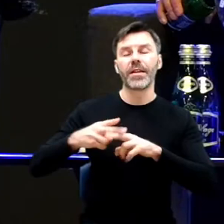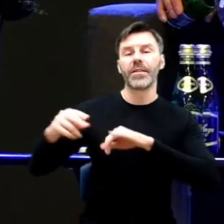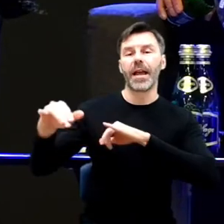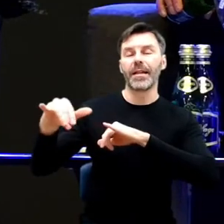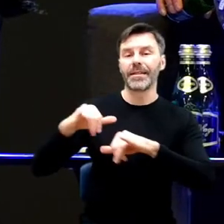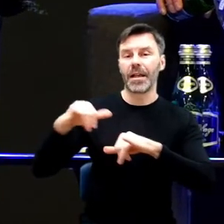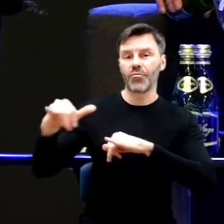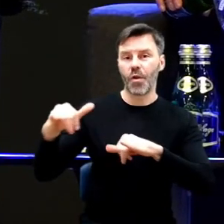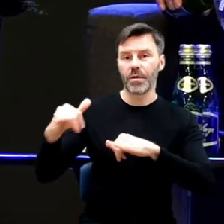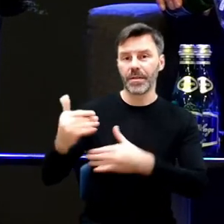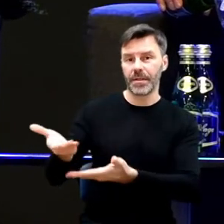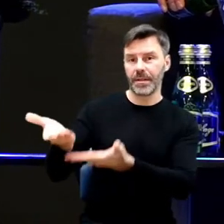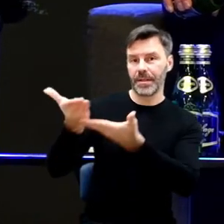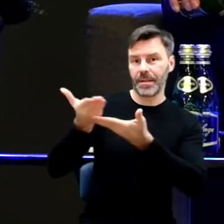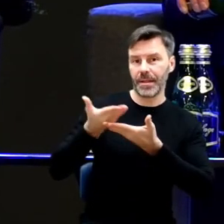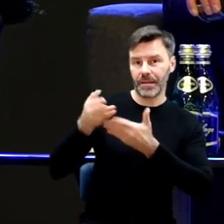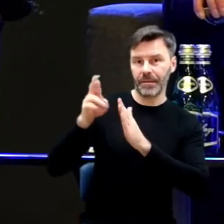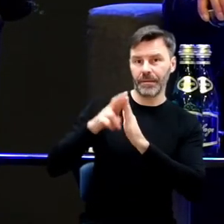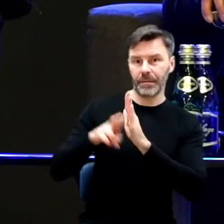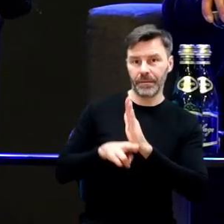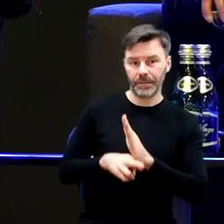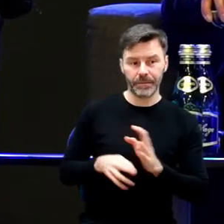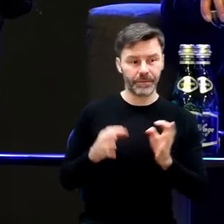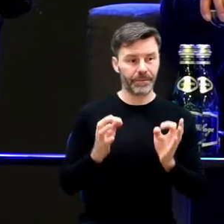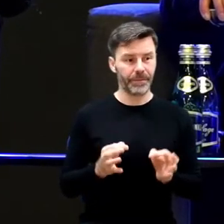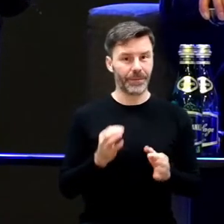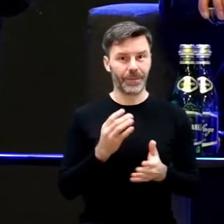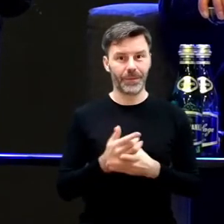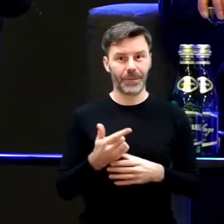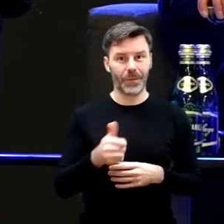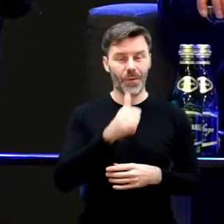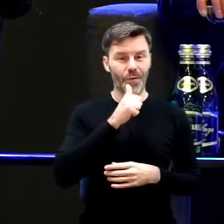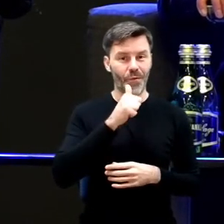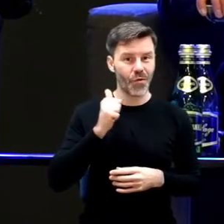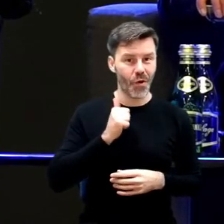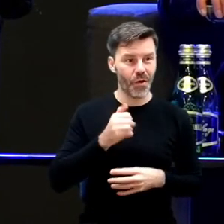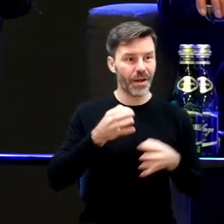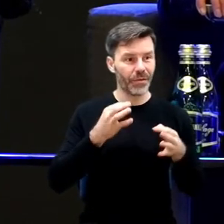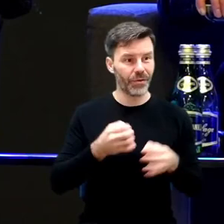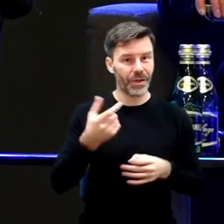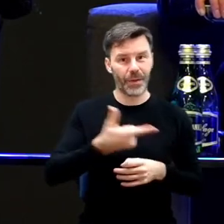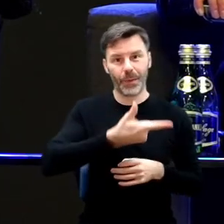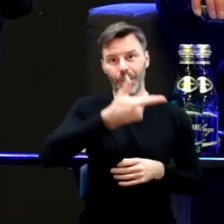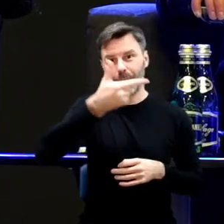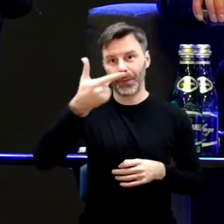Już tutaj drugi dzień, wczoraj i dzisiaj zwiedzając Pleszew,